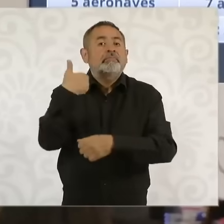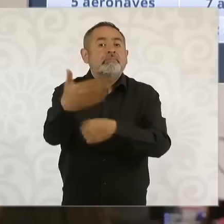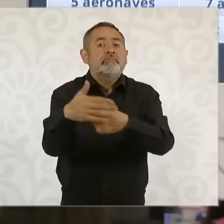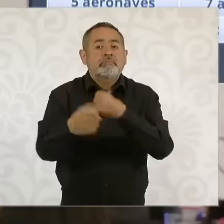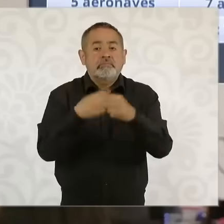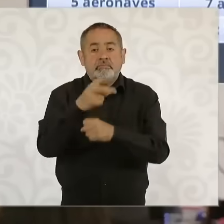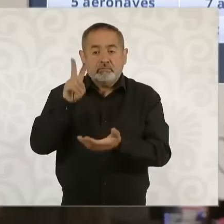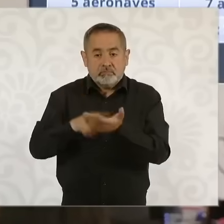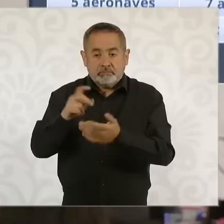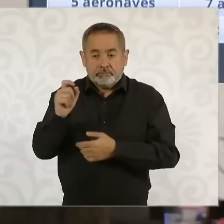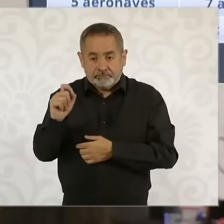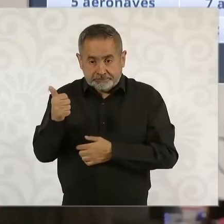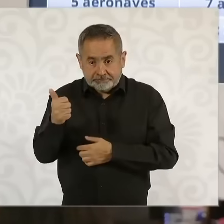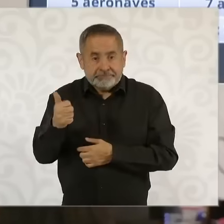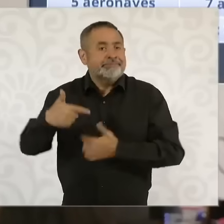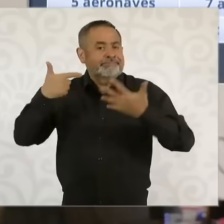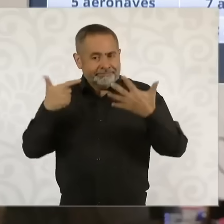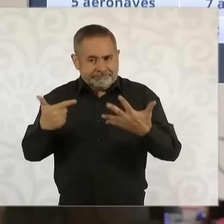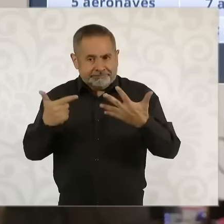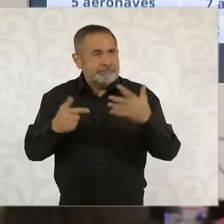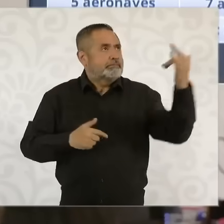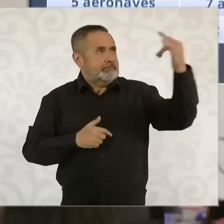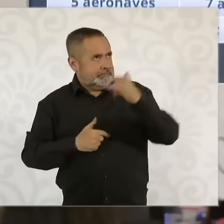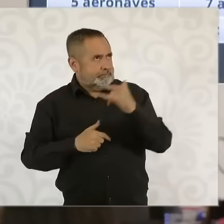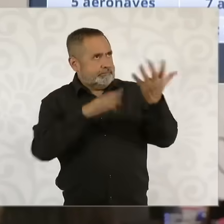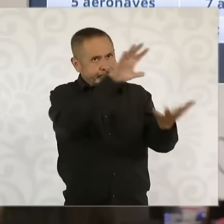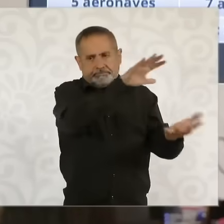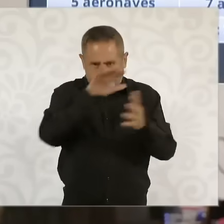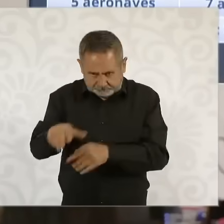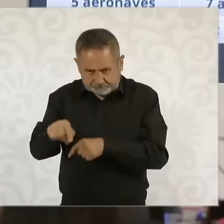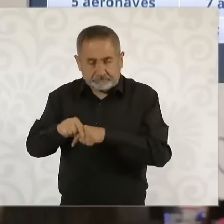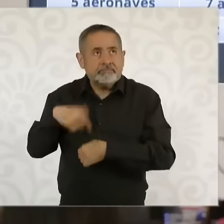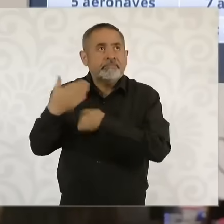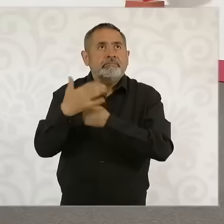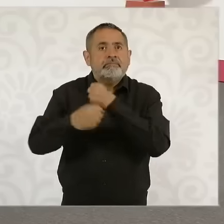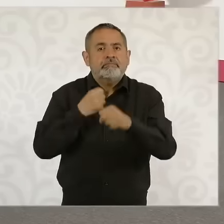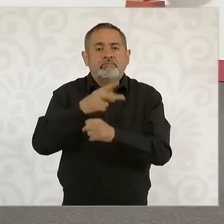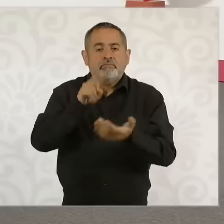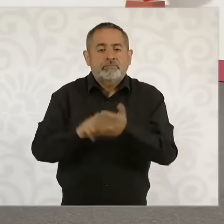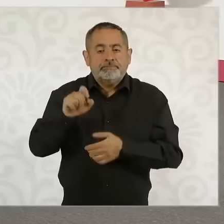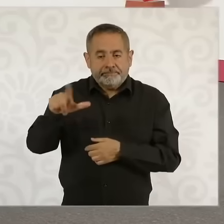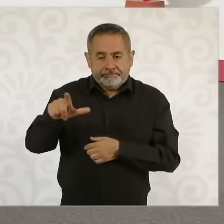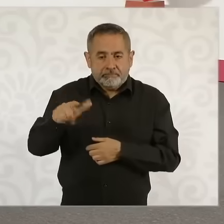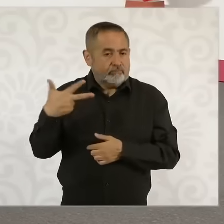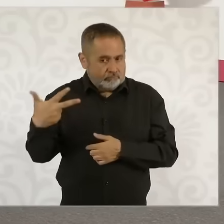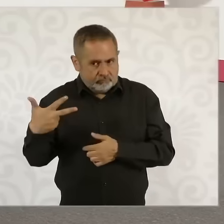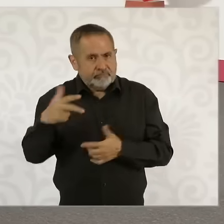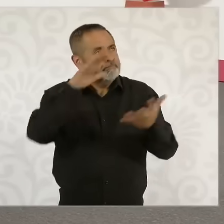estaremos recibiendo siete aeronaves y en el 2027 ocho aeronaves para hacer un total de 20 aeronaves